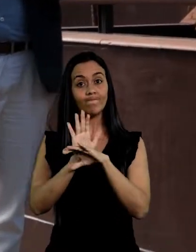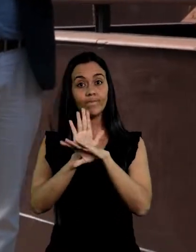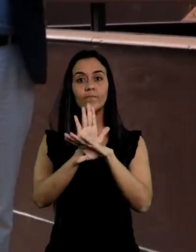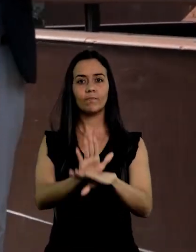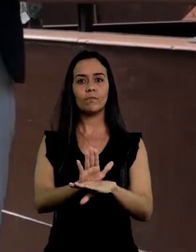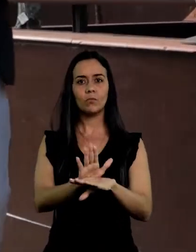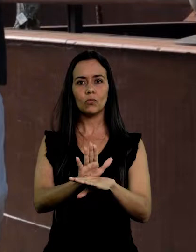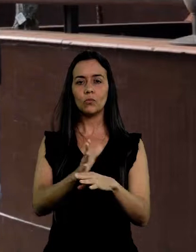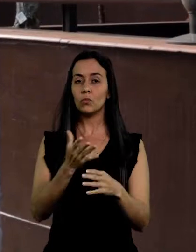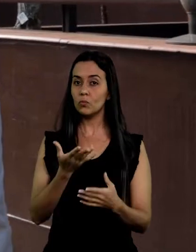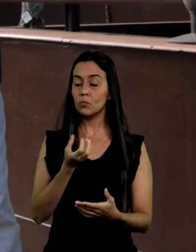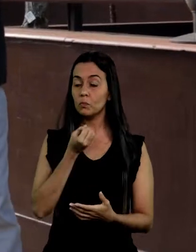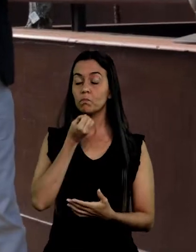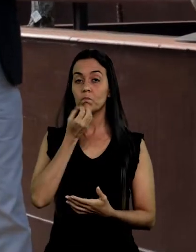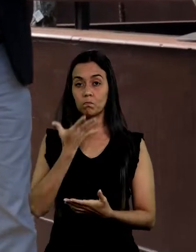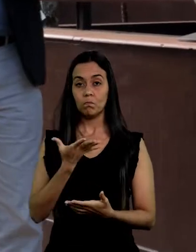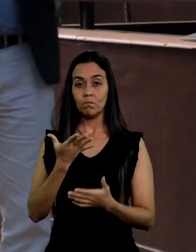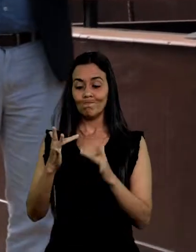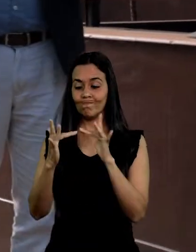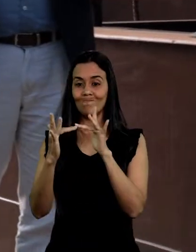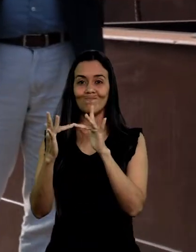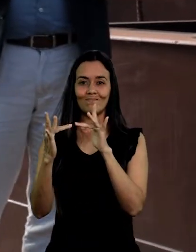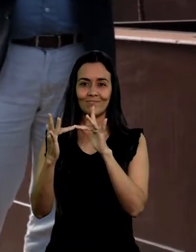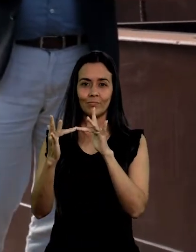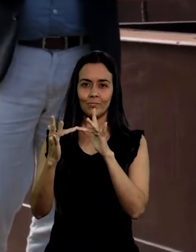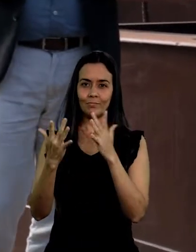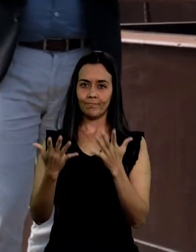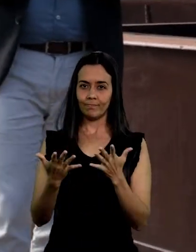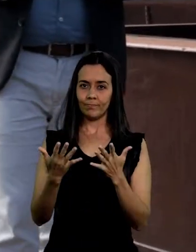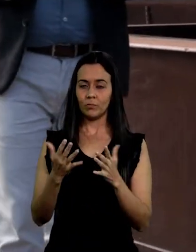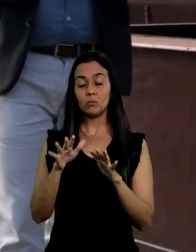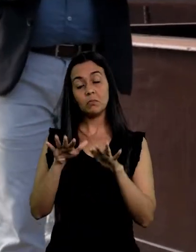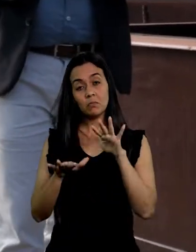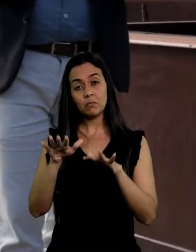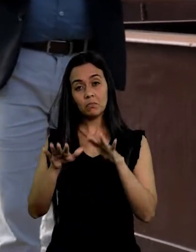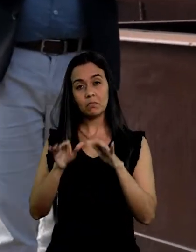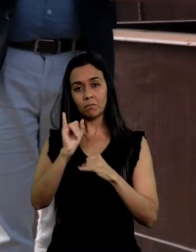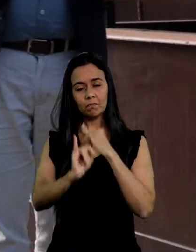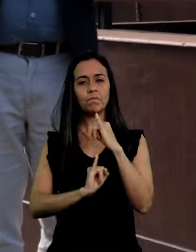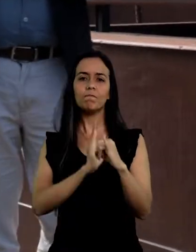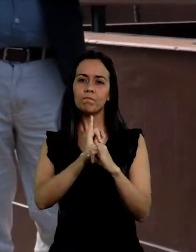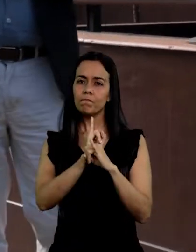Em alguns pontos, bastante. Tem os seus excessos, mas eu lembro,